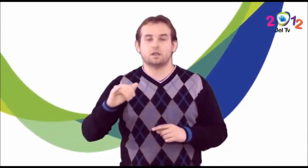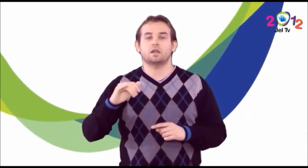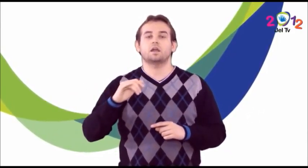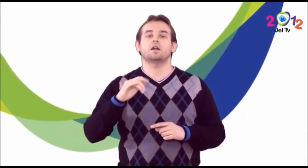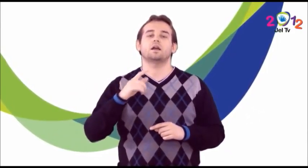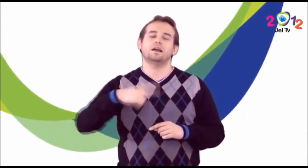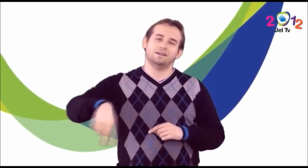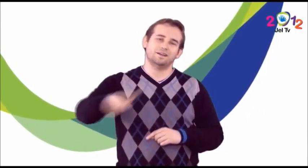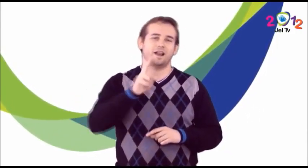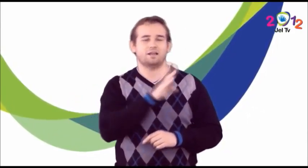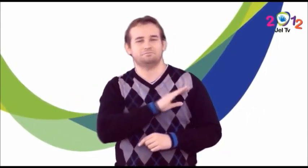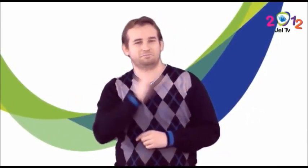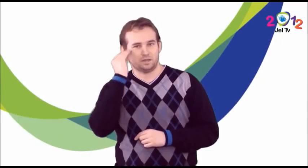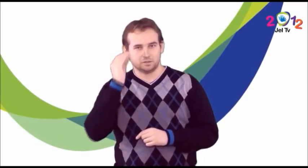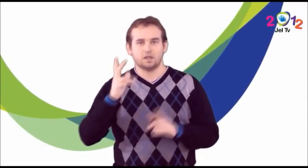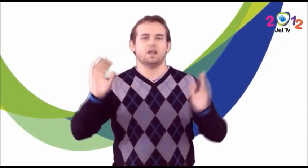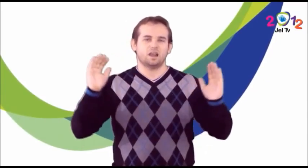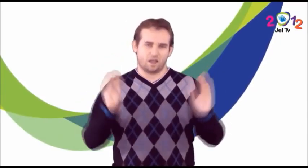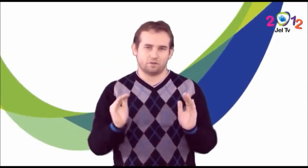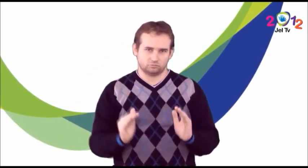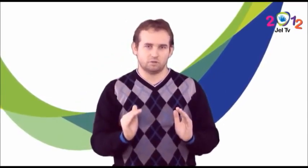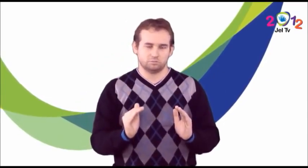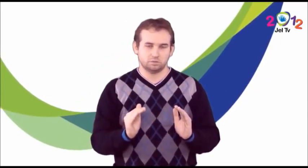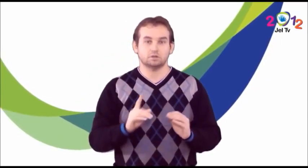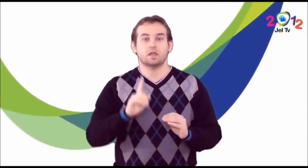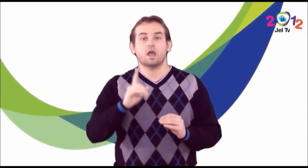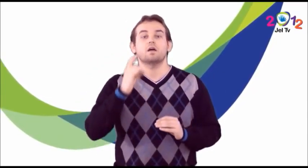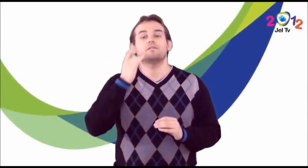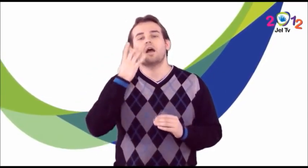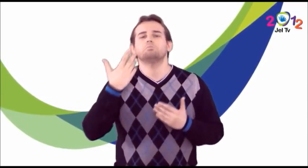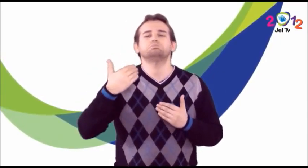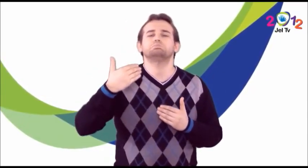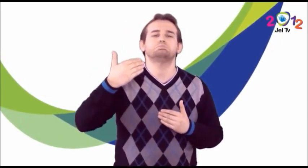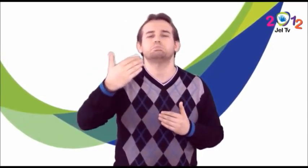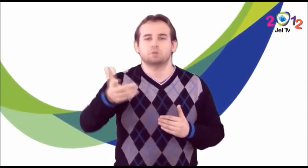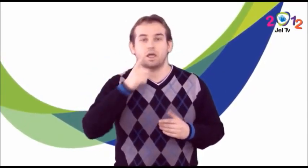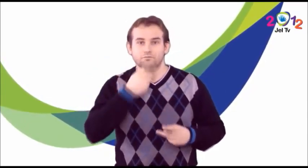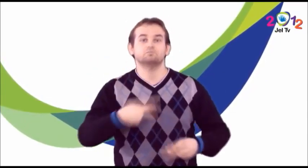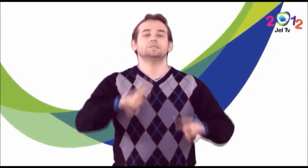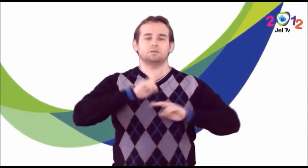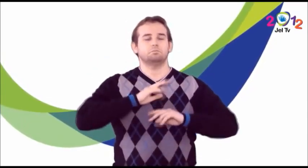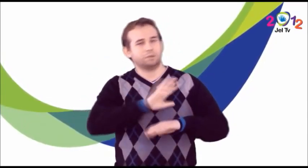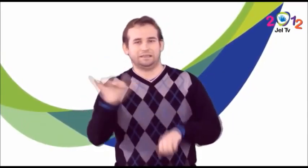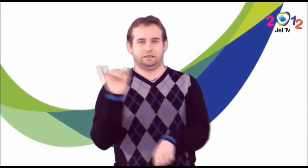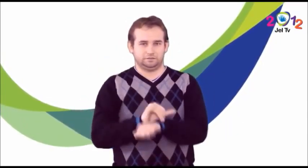Most kevesebbszer lesz a híradó, kérjük szíves megértéseteket. De késõbb visszatérünk a heti sugárzásra.